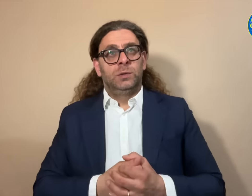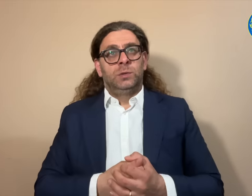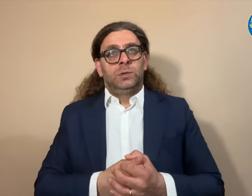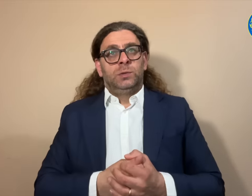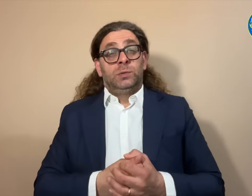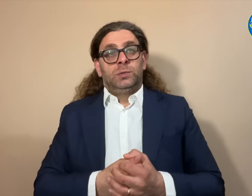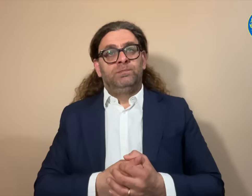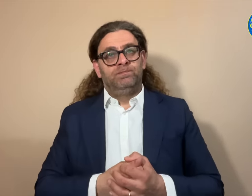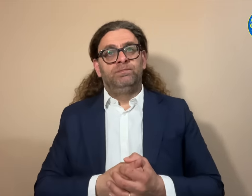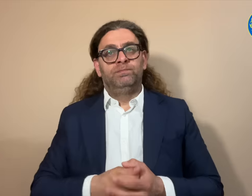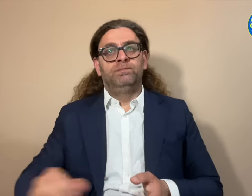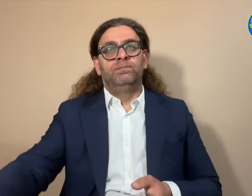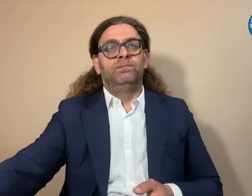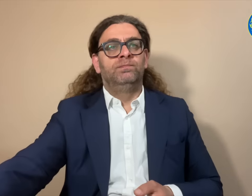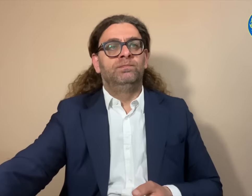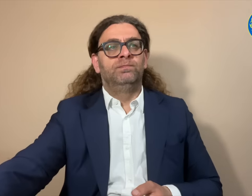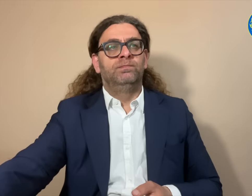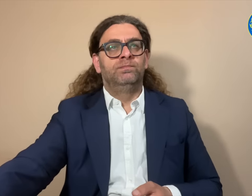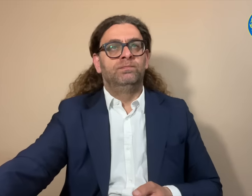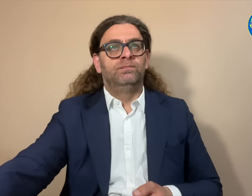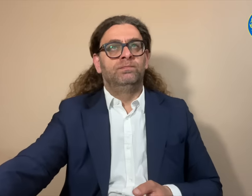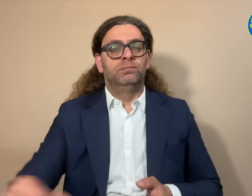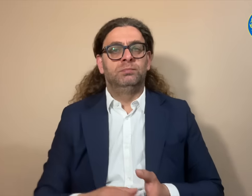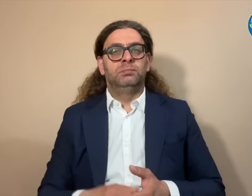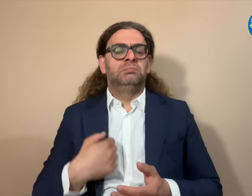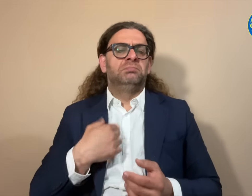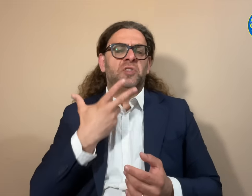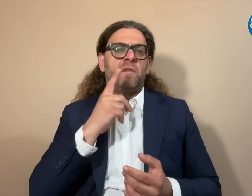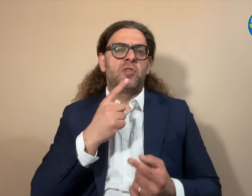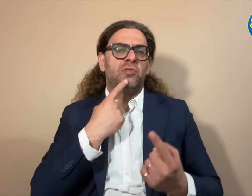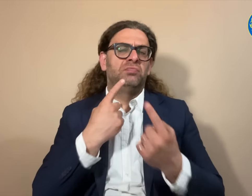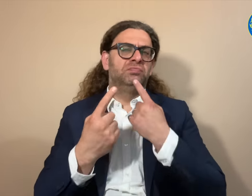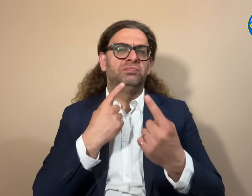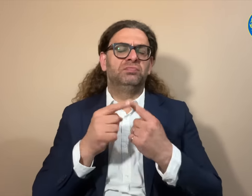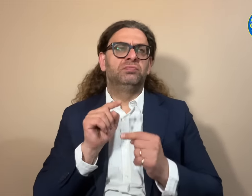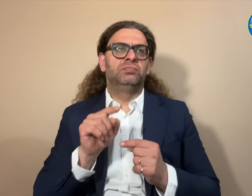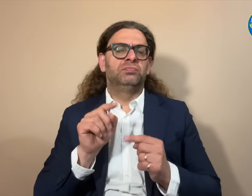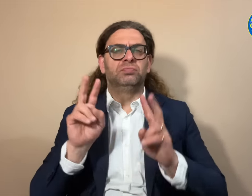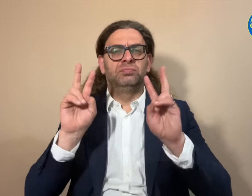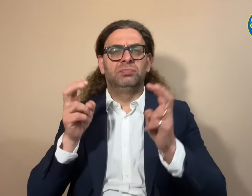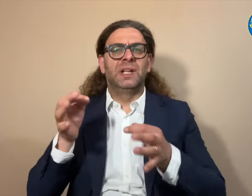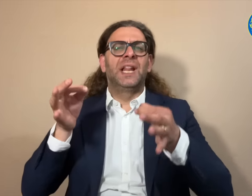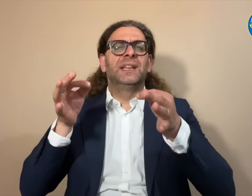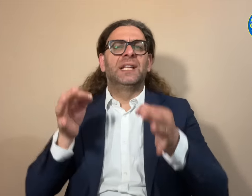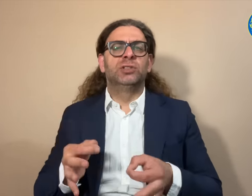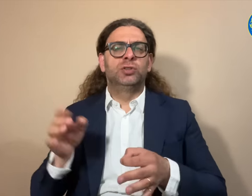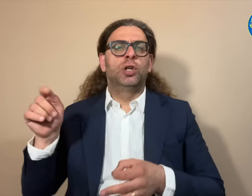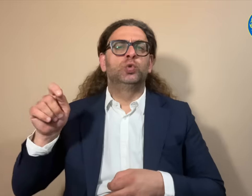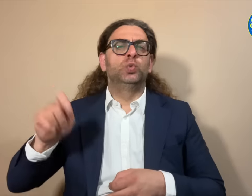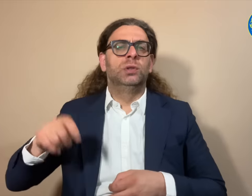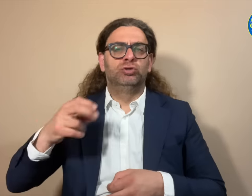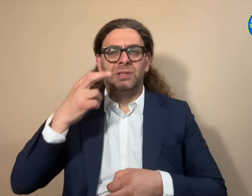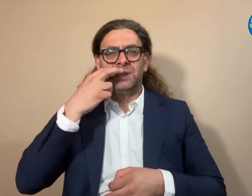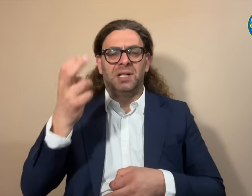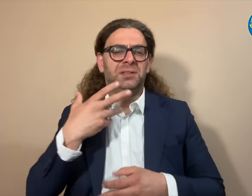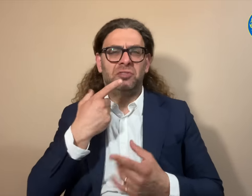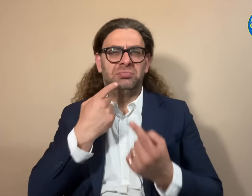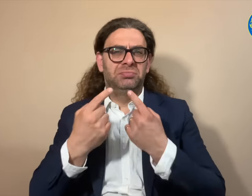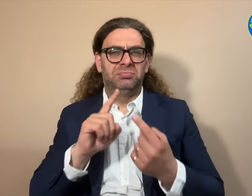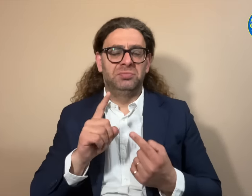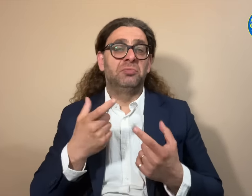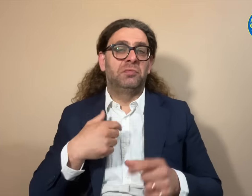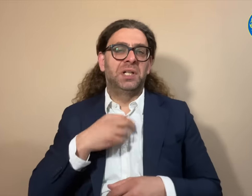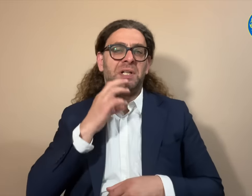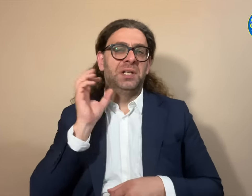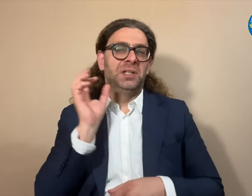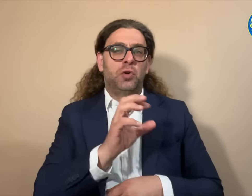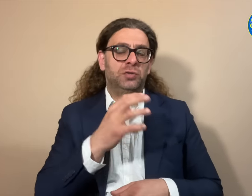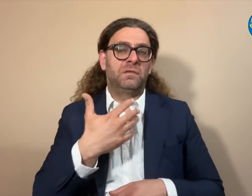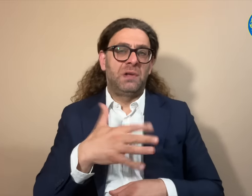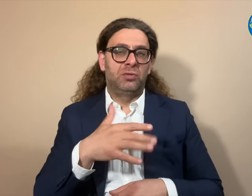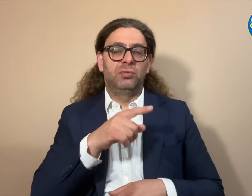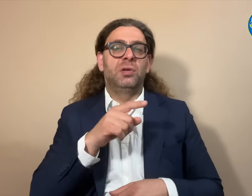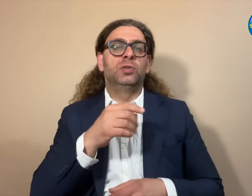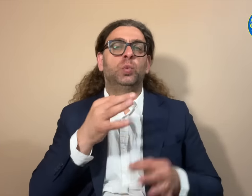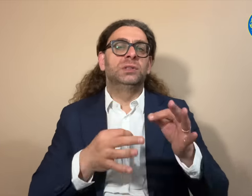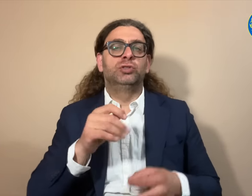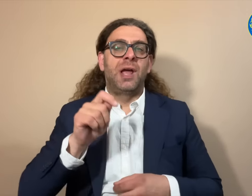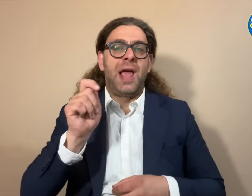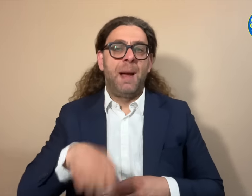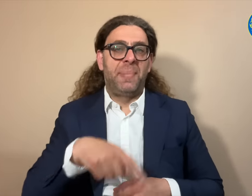Non intendo entrare nel merito della decisione del giudice, perché è stato fatto ricorso ed è in corso un giudizio di appello.